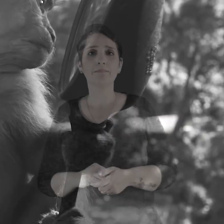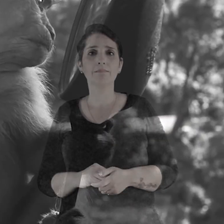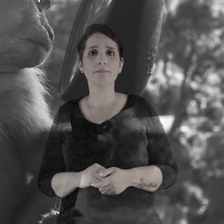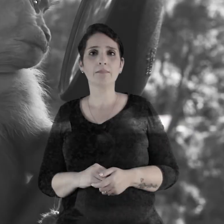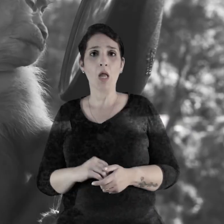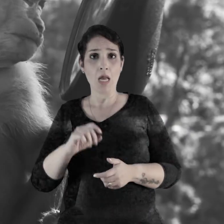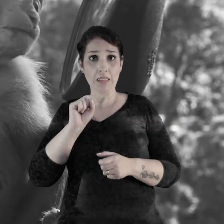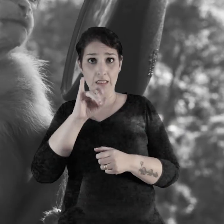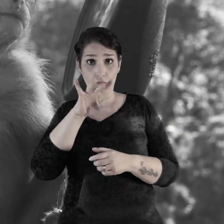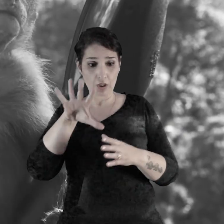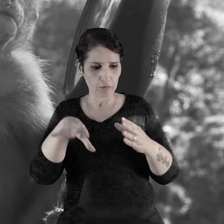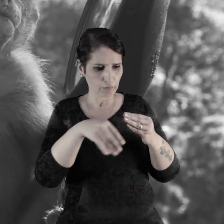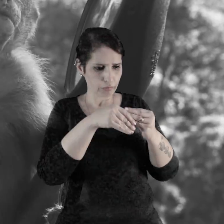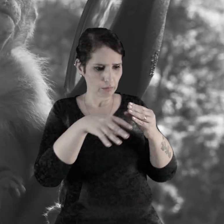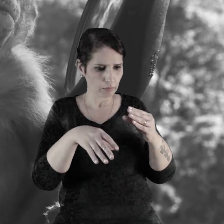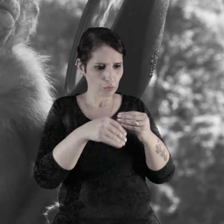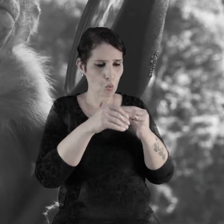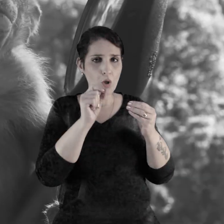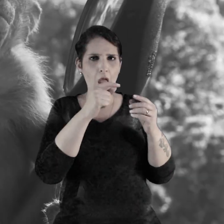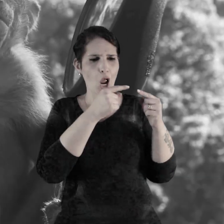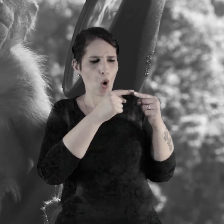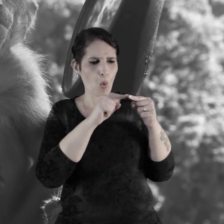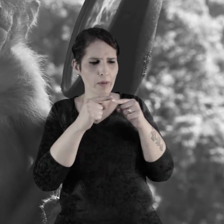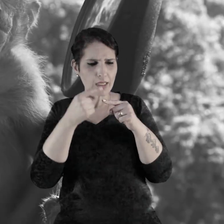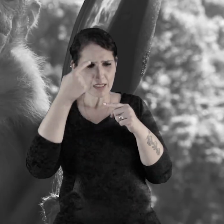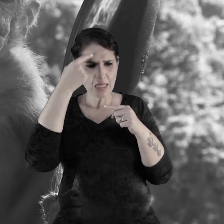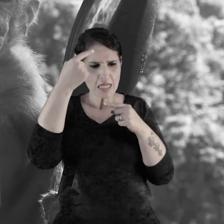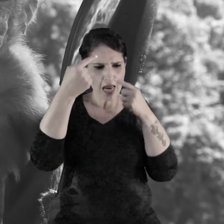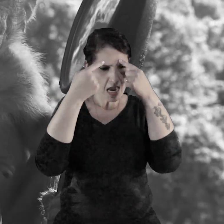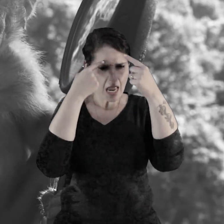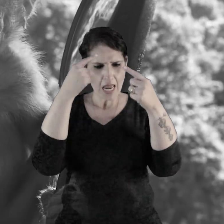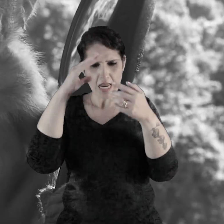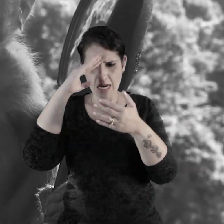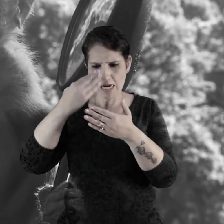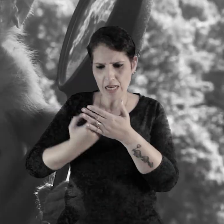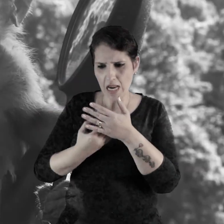Acrescente a isso uma combinação complexa de idéias, crenças e opiniões,